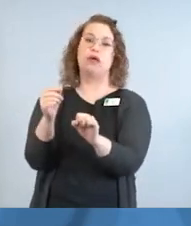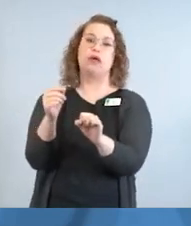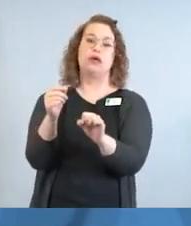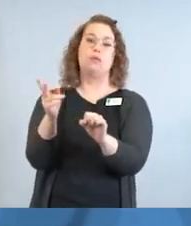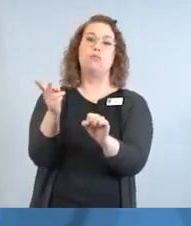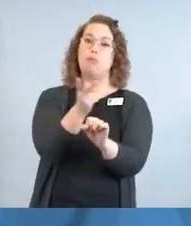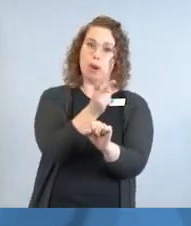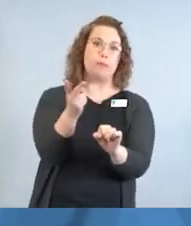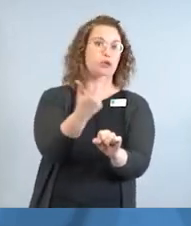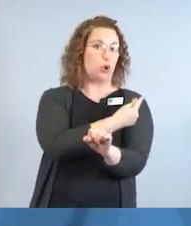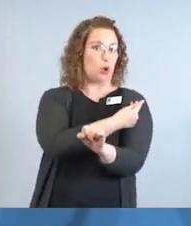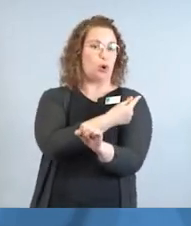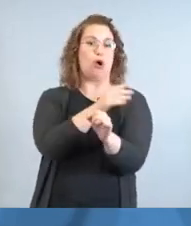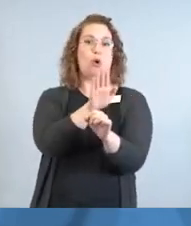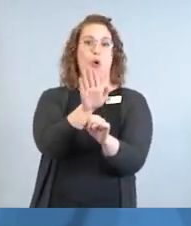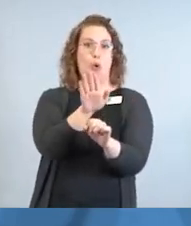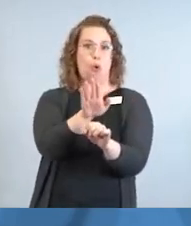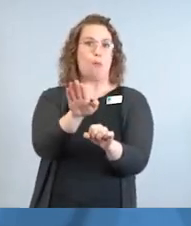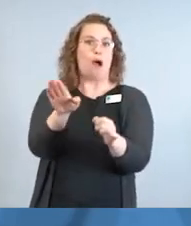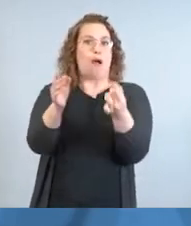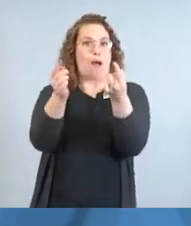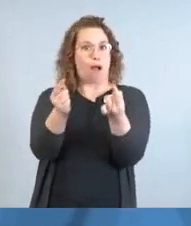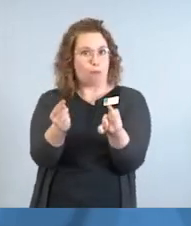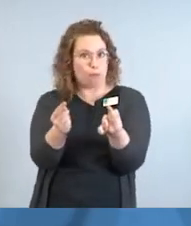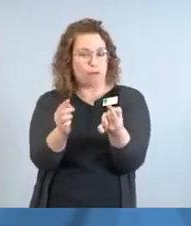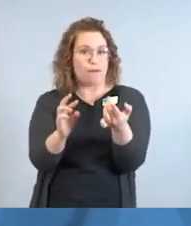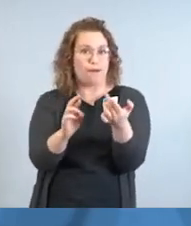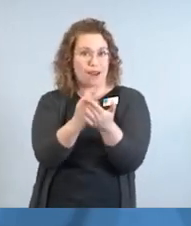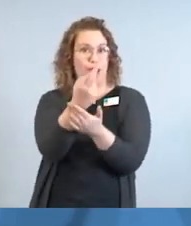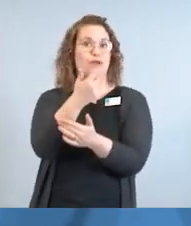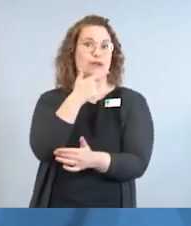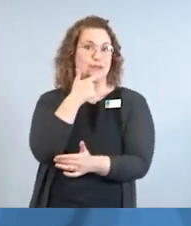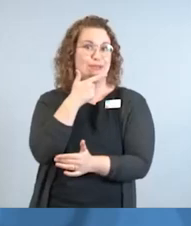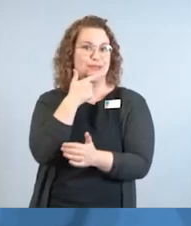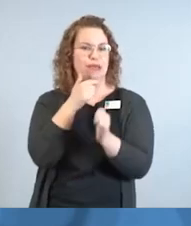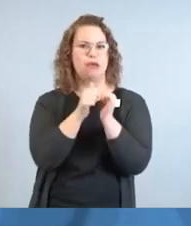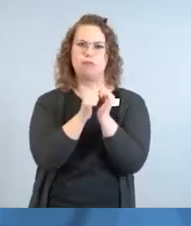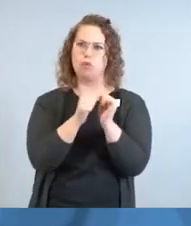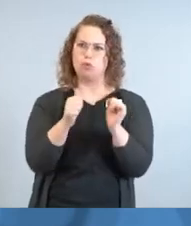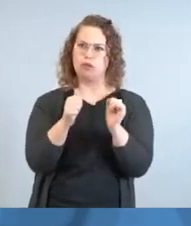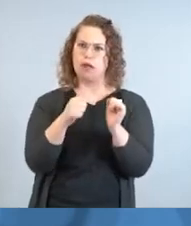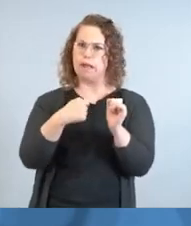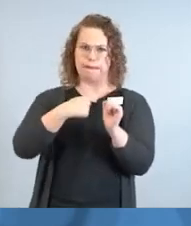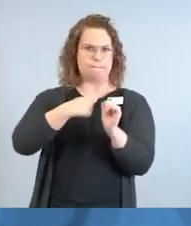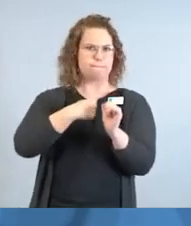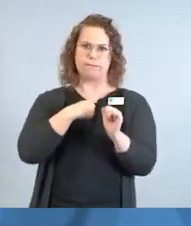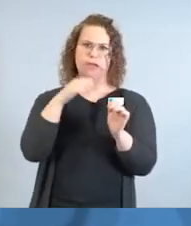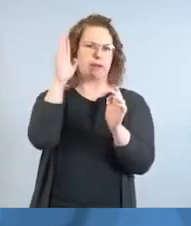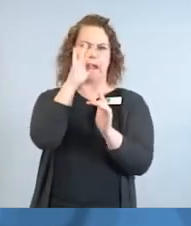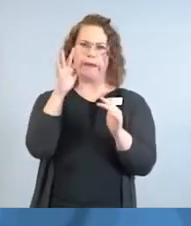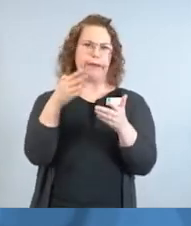Ei kuitenkaan voi mennä sanomaan, että tämä olisi heikko tai huono rokote, tai vaarallinen.